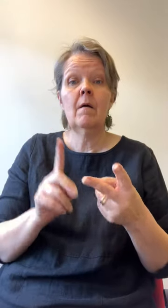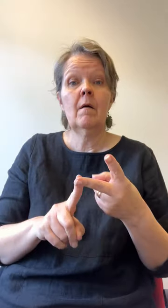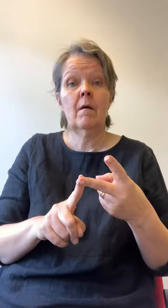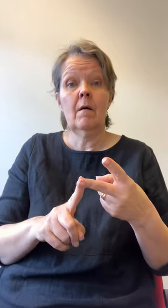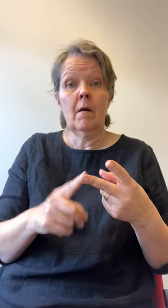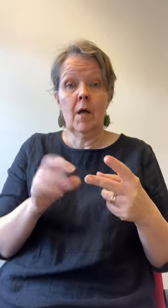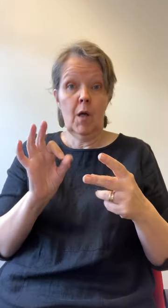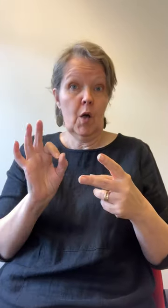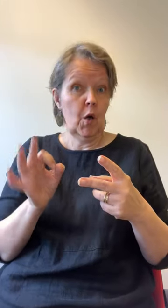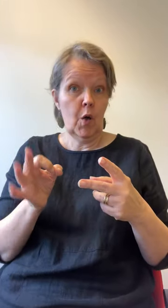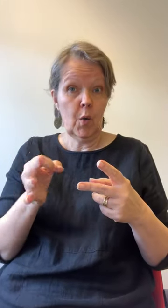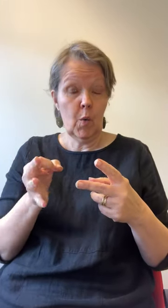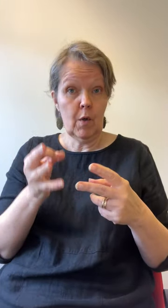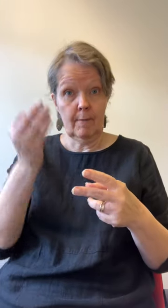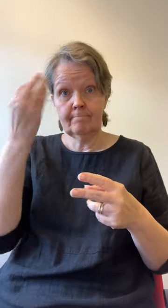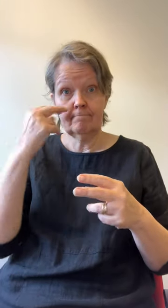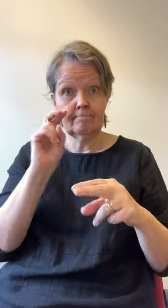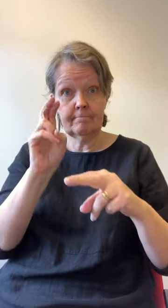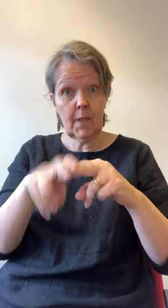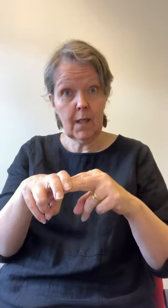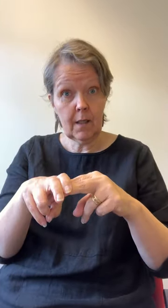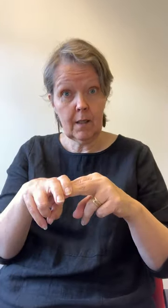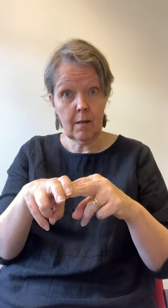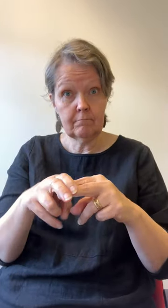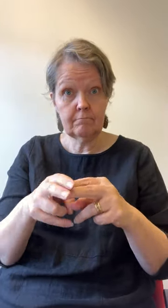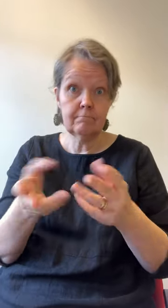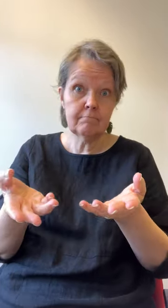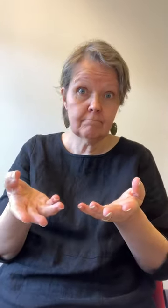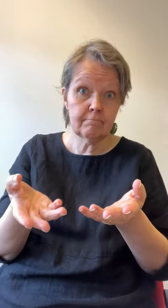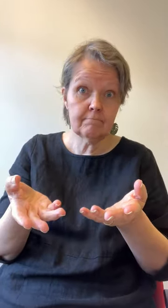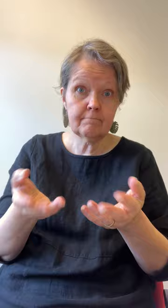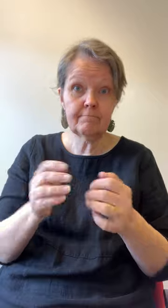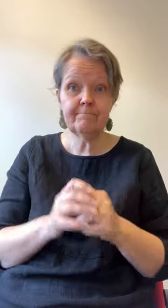Löytyikö sopiva opiskelupaikka helposti?